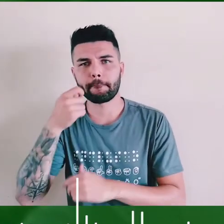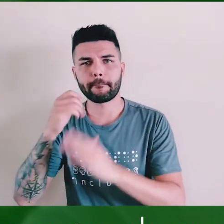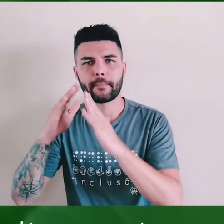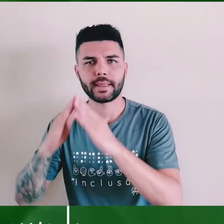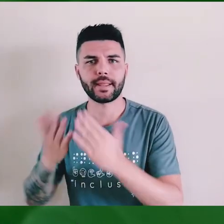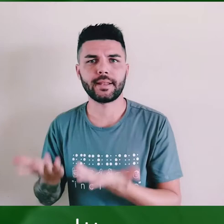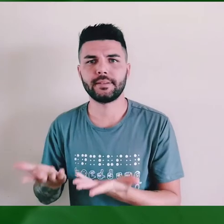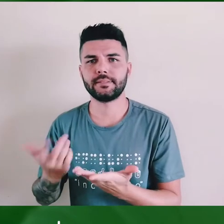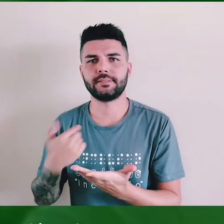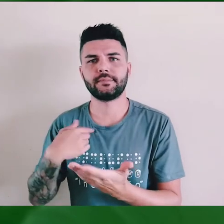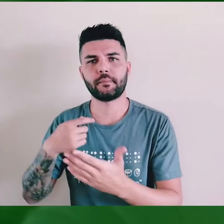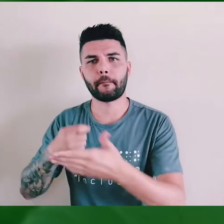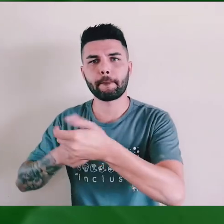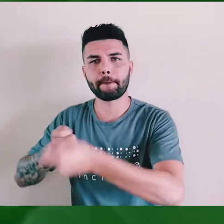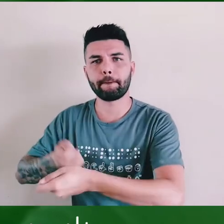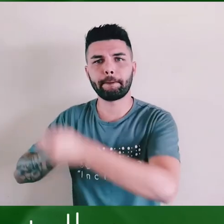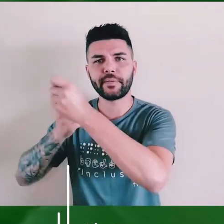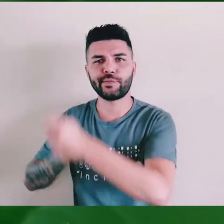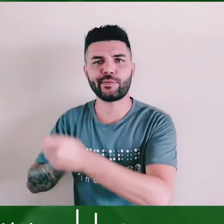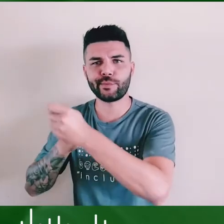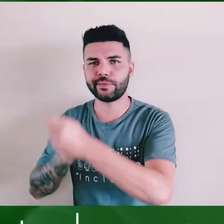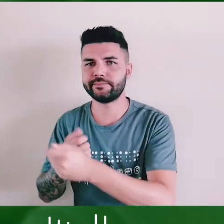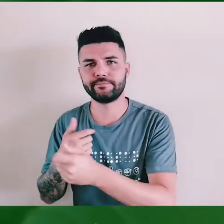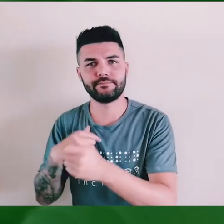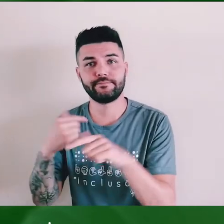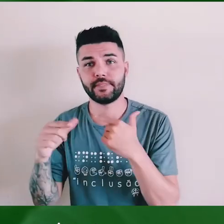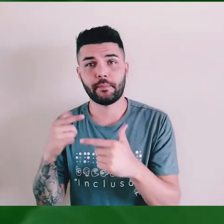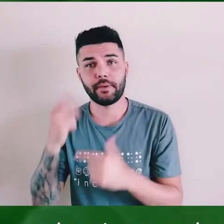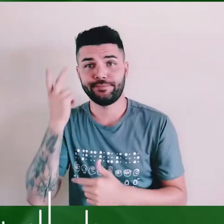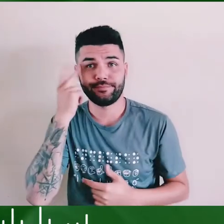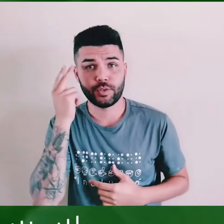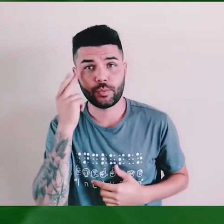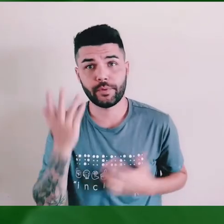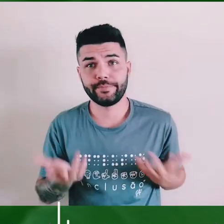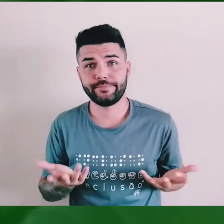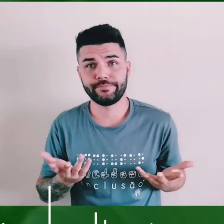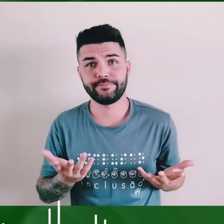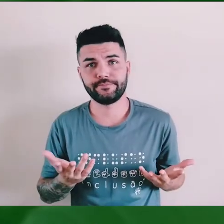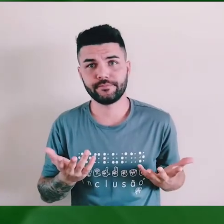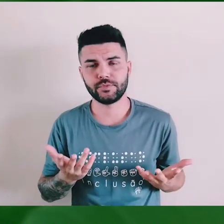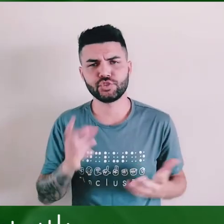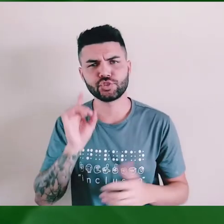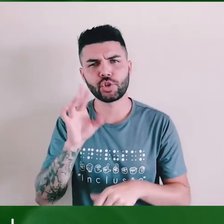já acontece bastante, é uma profissão em que a maioria das pessoas ganha menos que